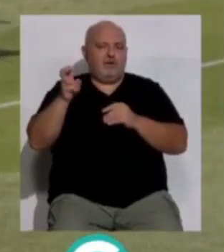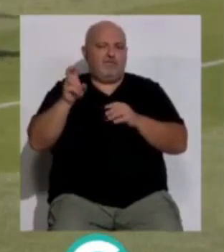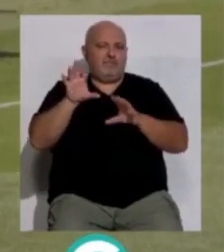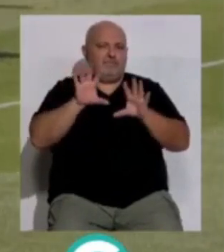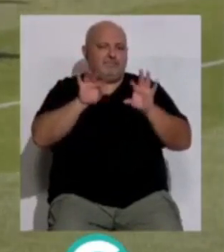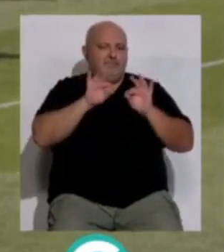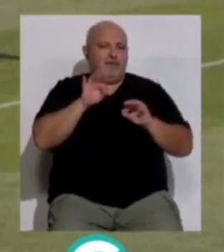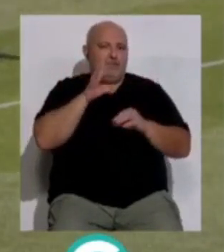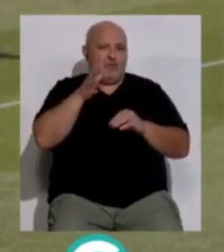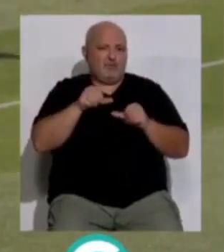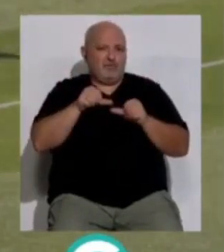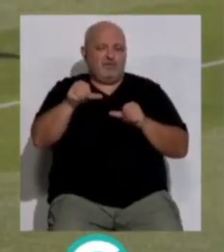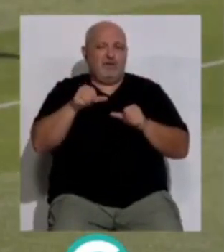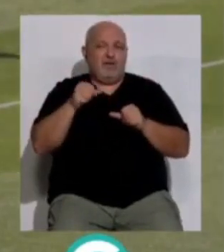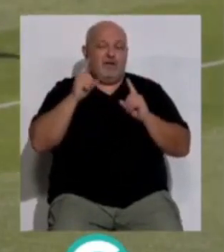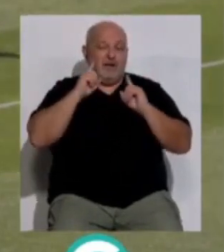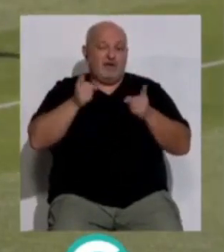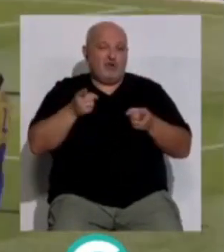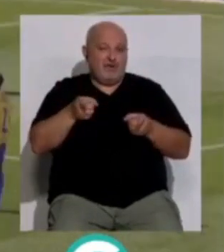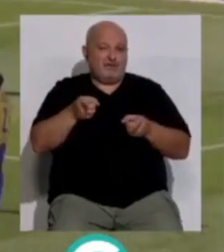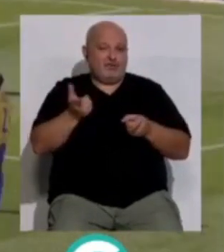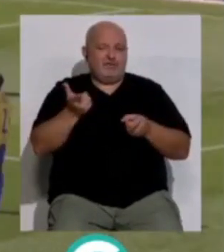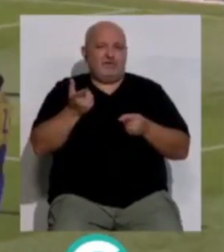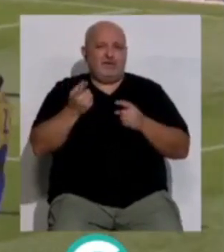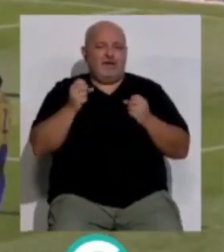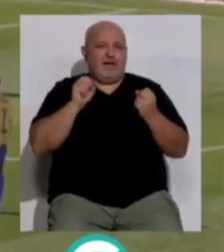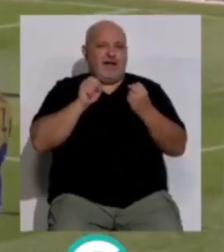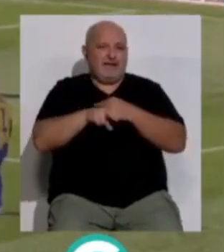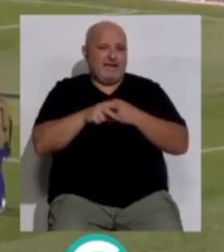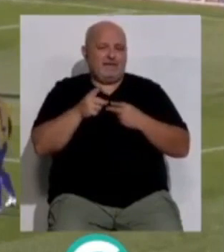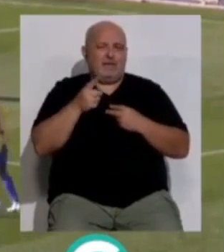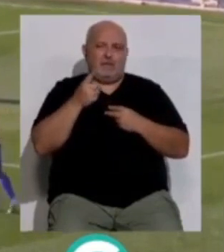te demandan para casa con el riesgo que implica también las carreteras que también es otro tema